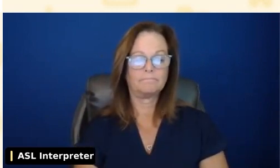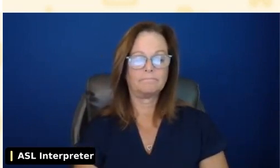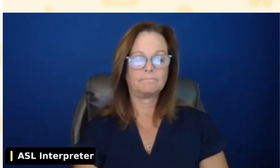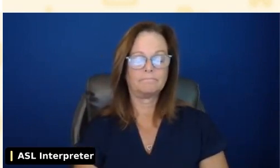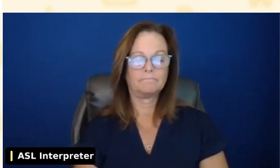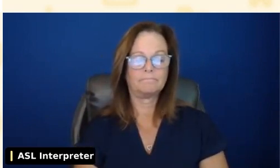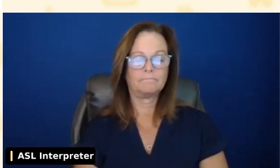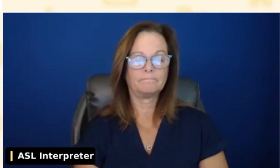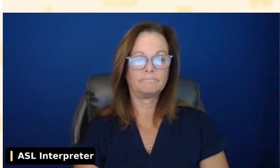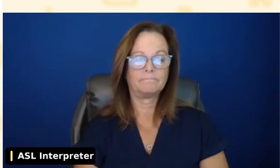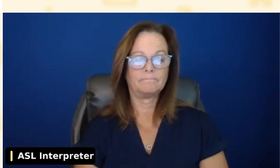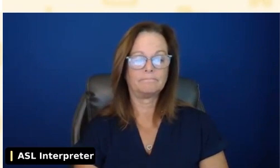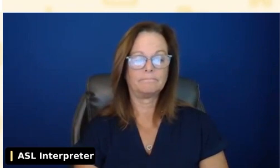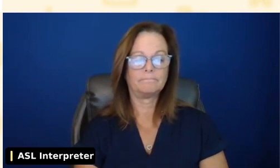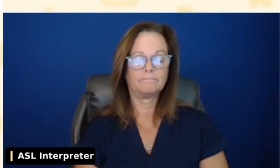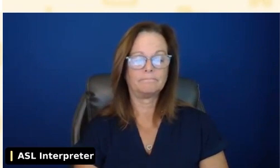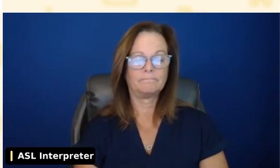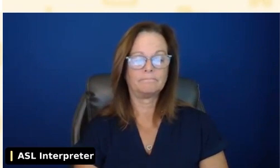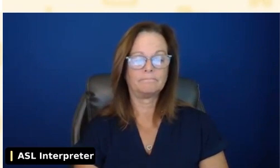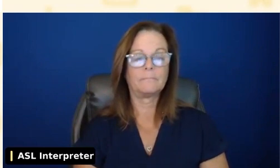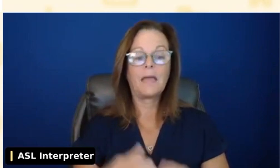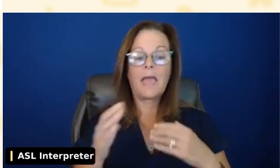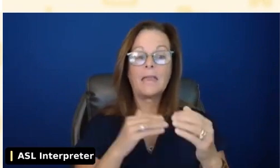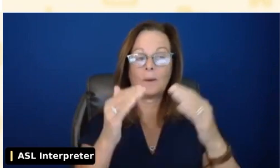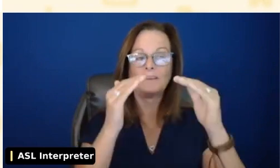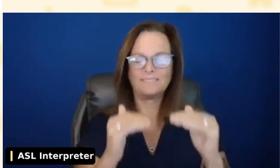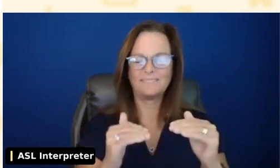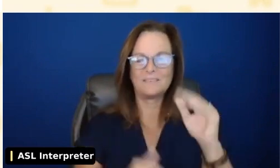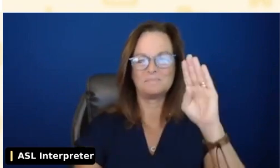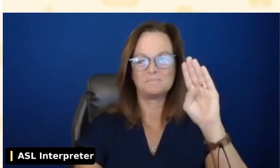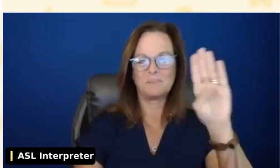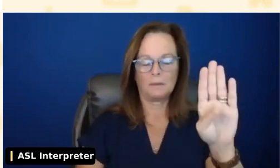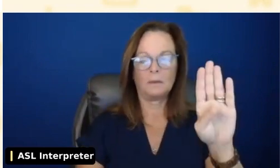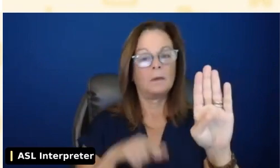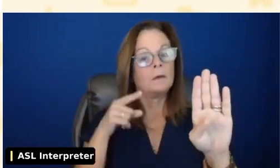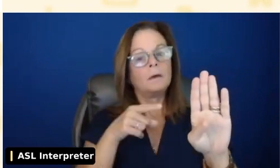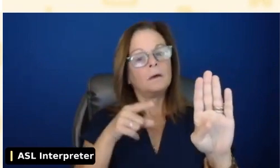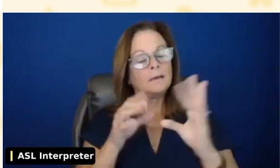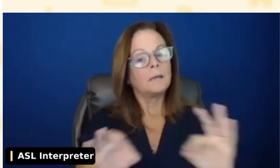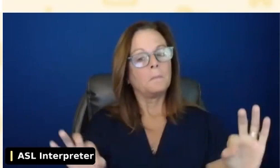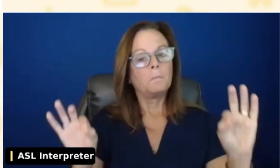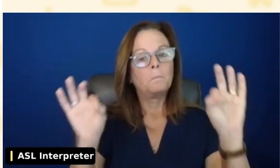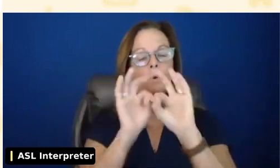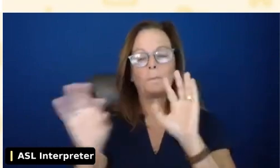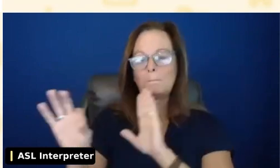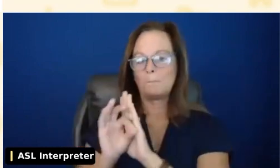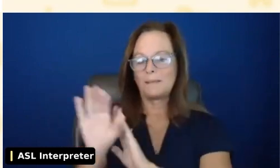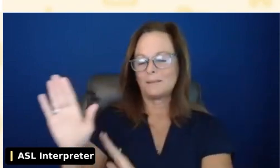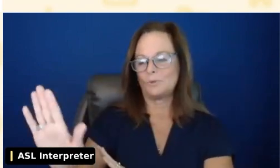Bueno, la parte B. Ésta es la parte más importante para cuando estás eligiendo un complemento, asegúrate de que te respalde